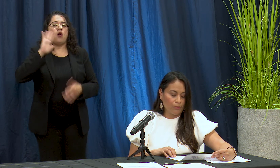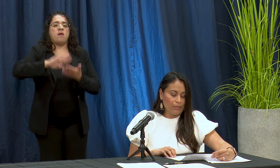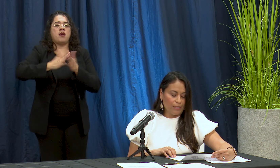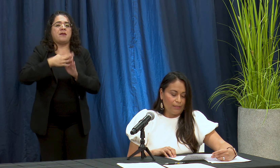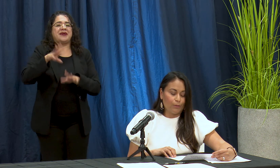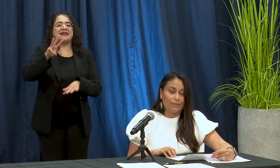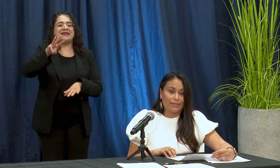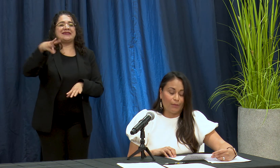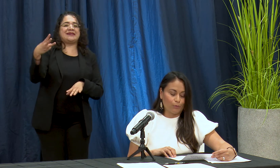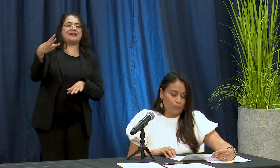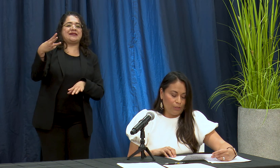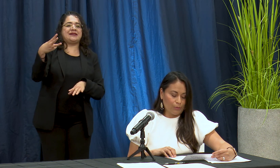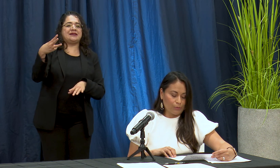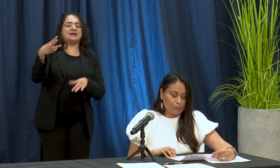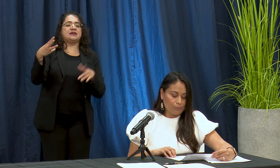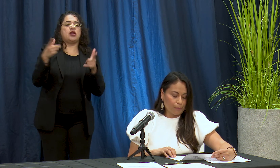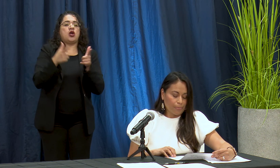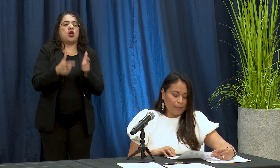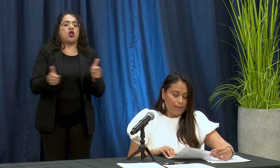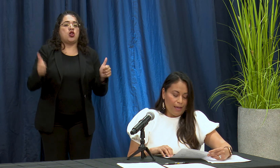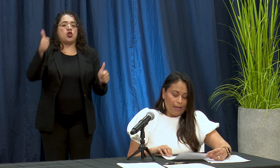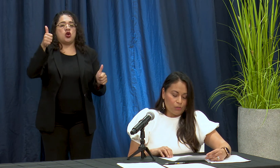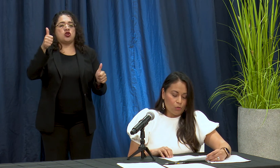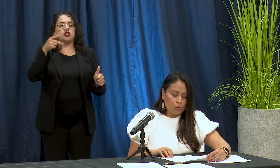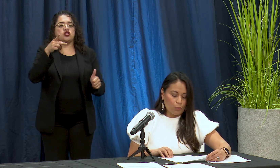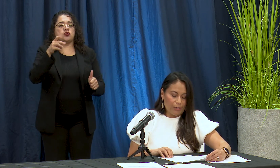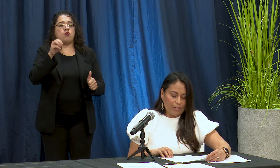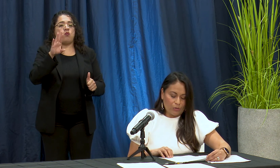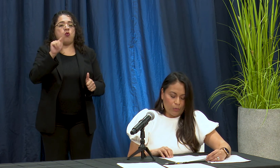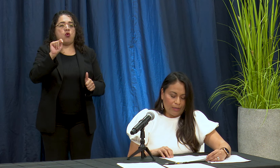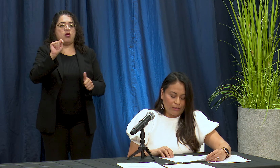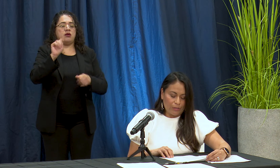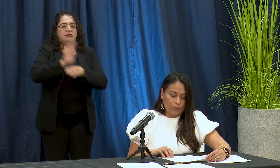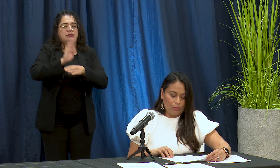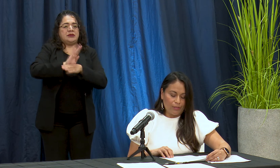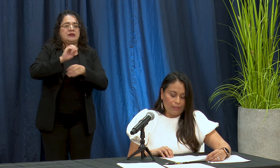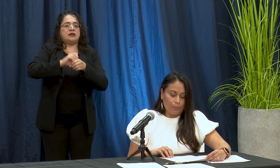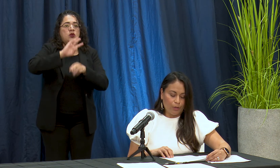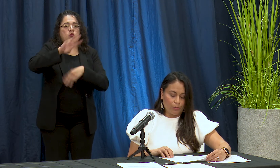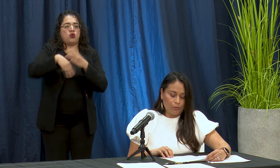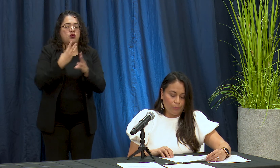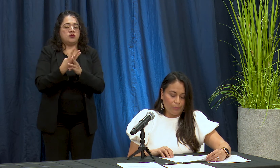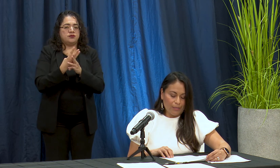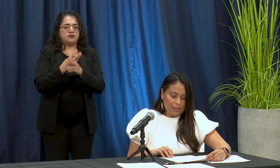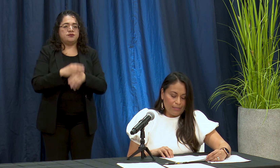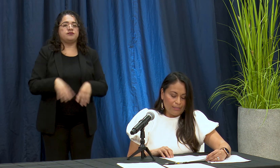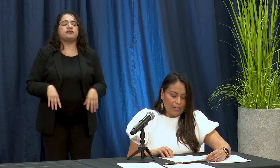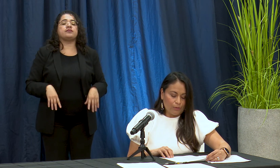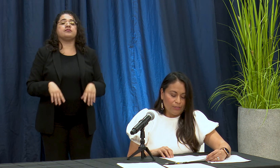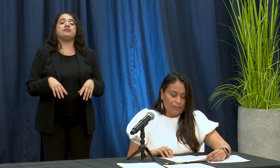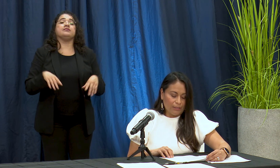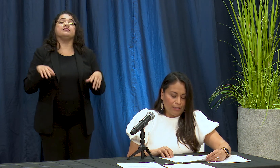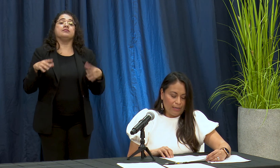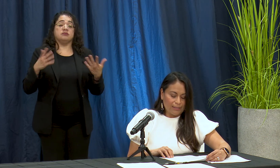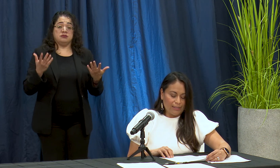de los Estados Unidos eso conclude la elección del puerto Seguin ozn las redes